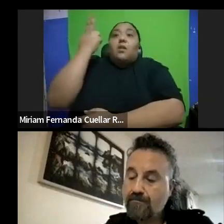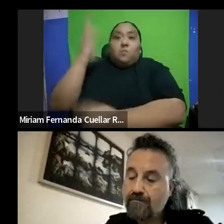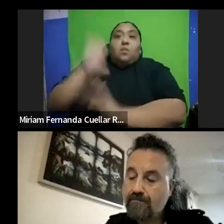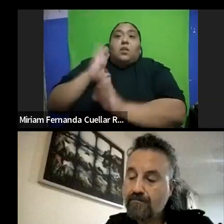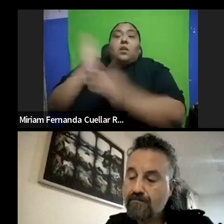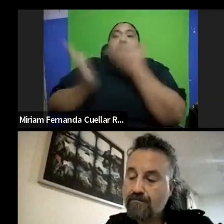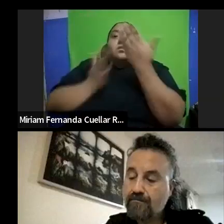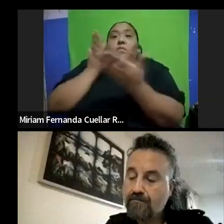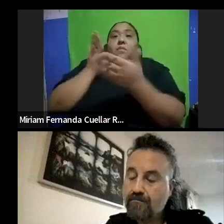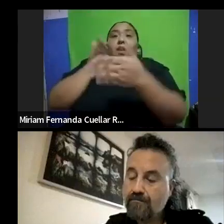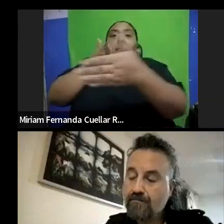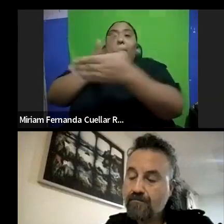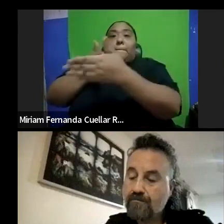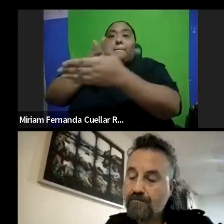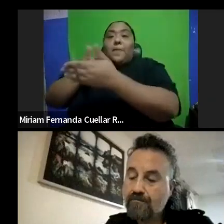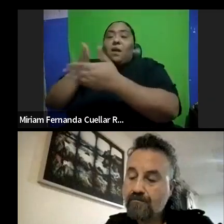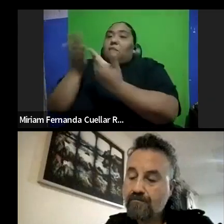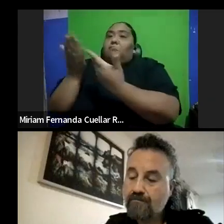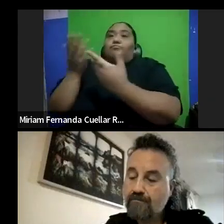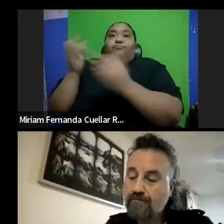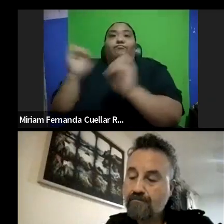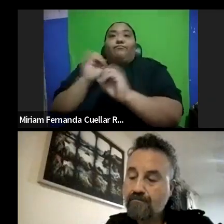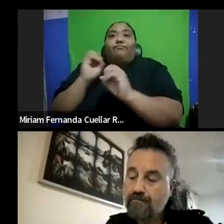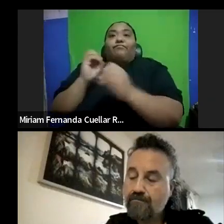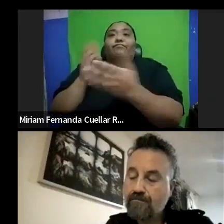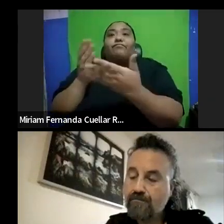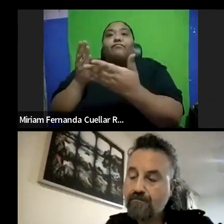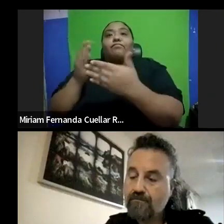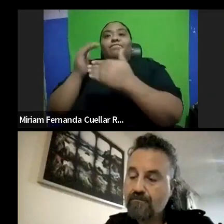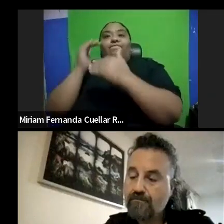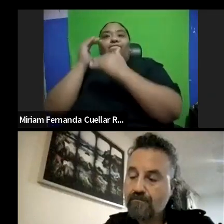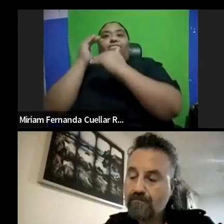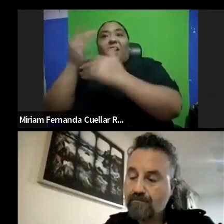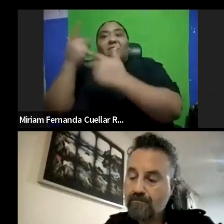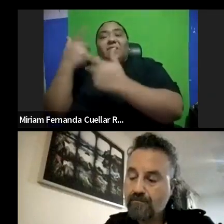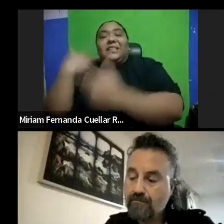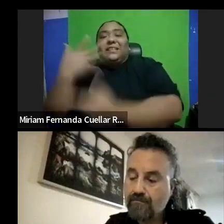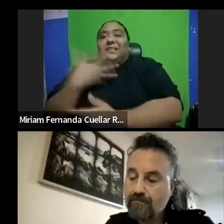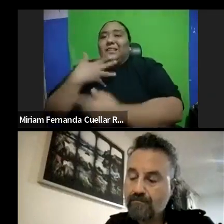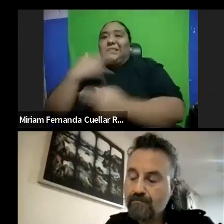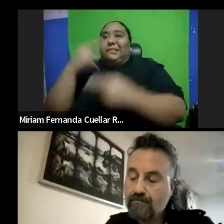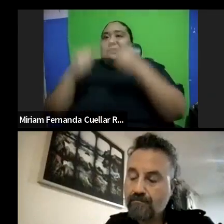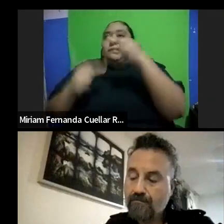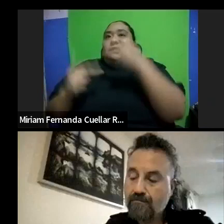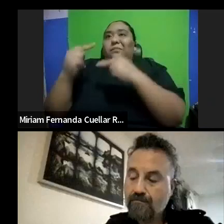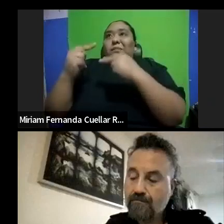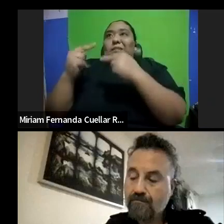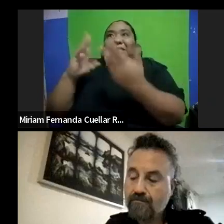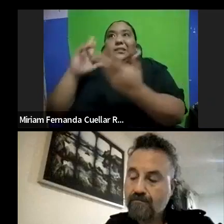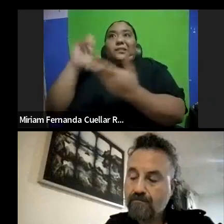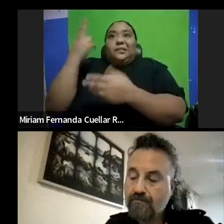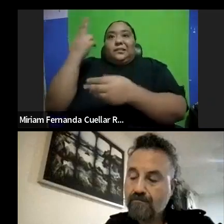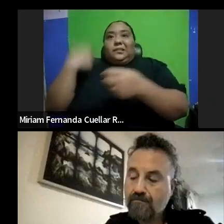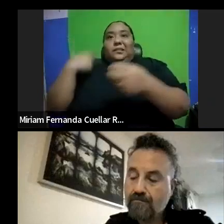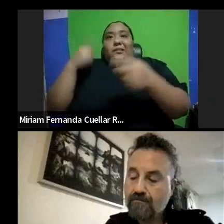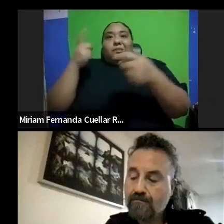sordas que están en niveles universitarios, y se hablaba de estas barreras que tienen para tienen para llegar a esos niveles , Pero entonces, Pero entonces, está el